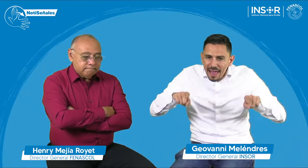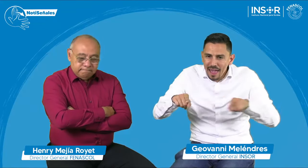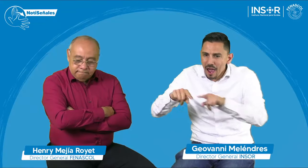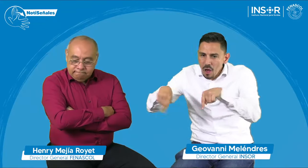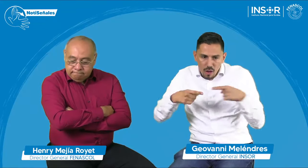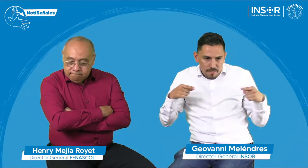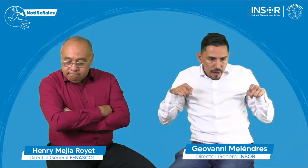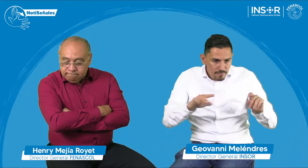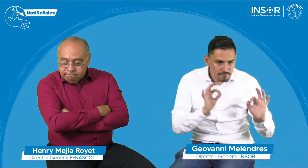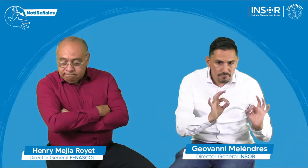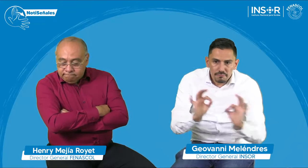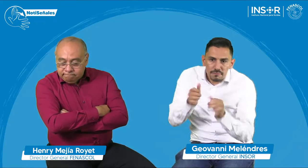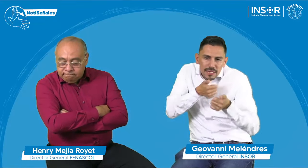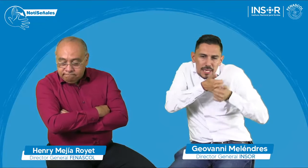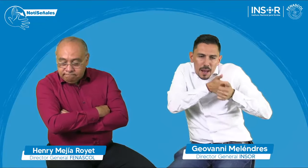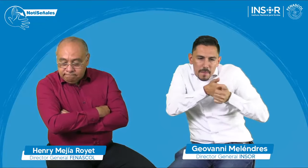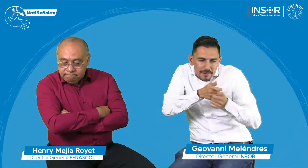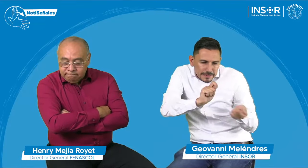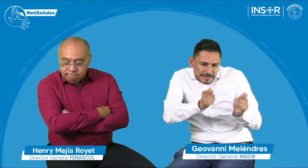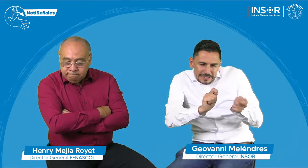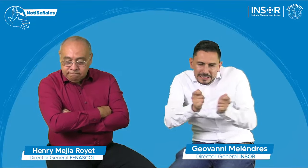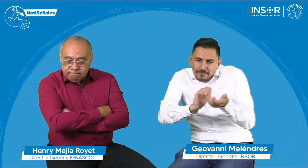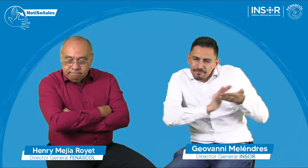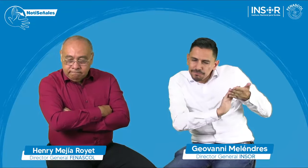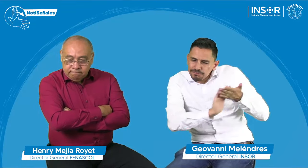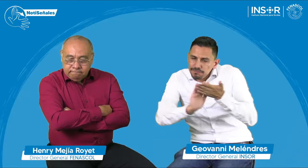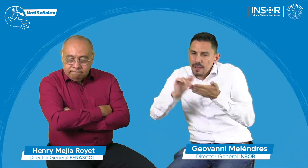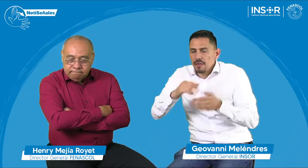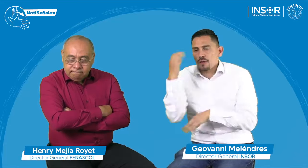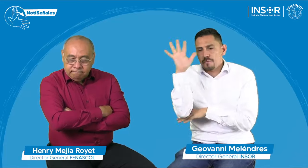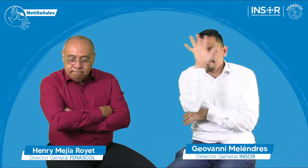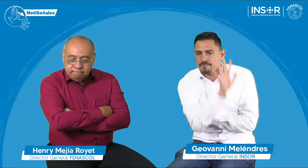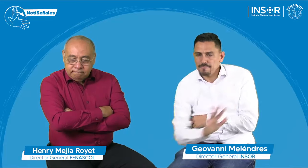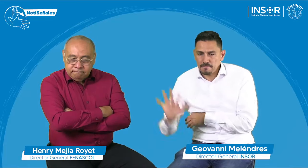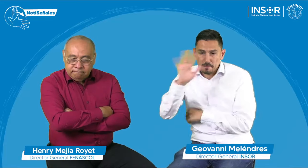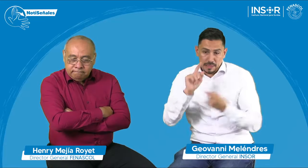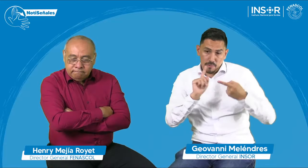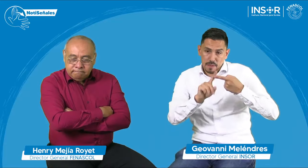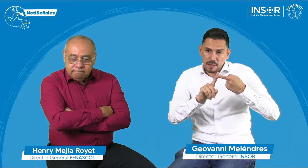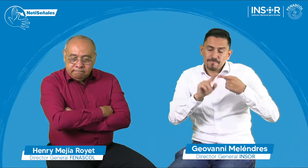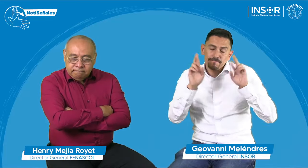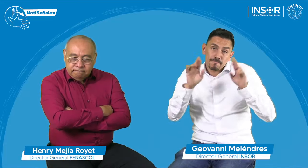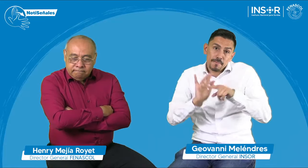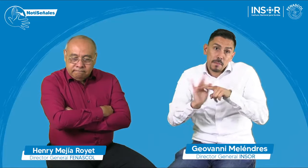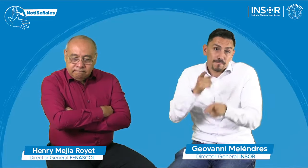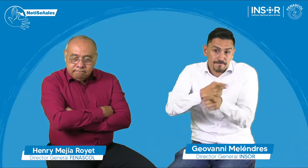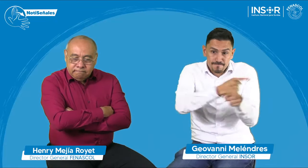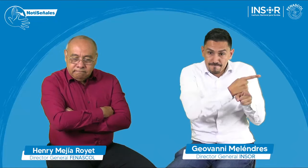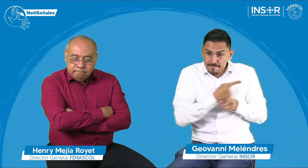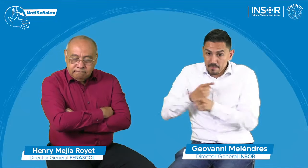la primera infancia la educación bilingüe aulas